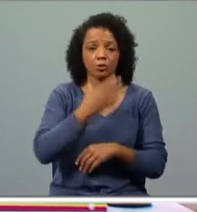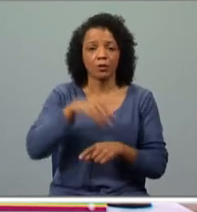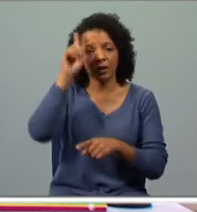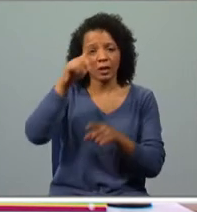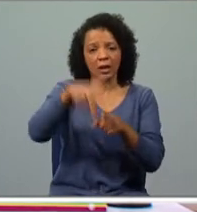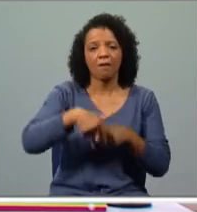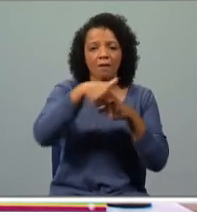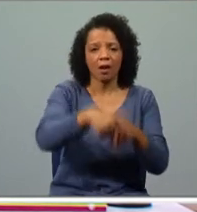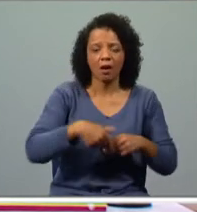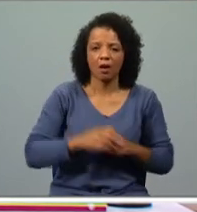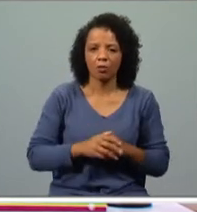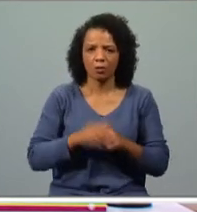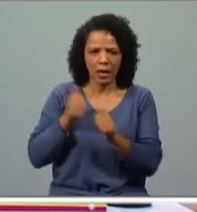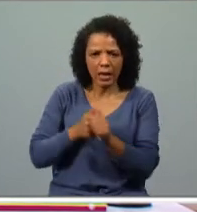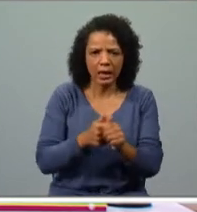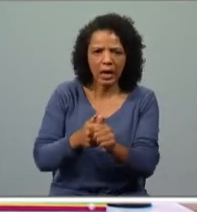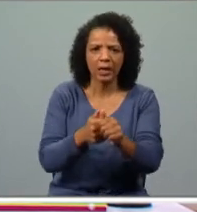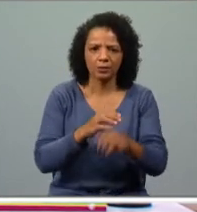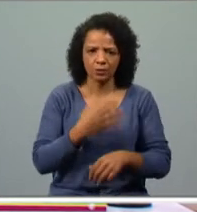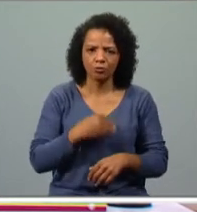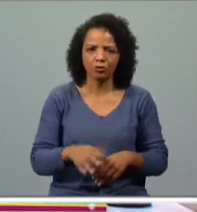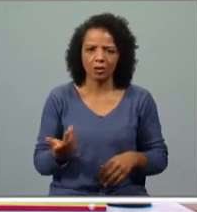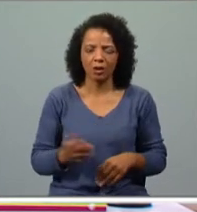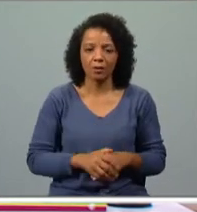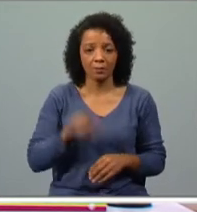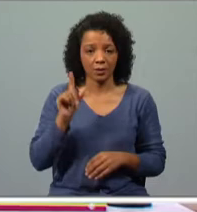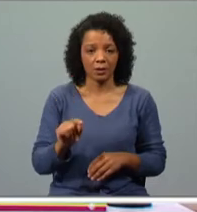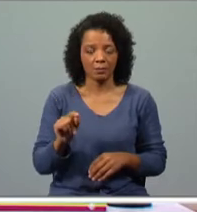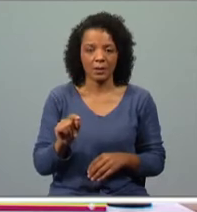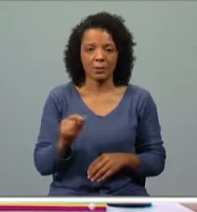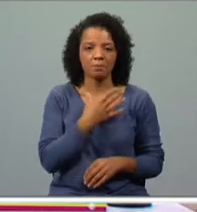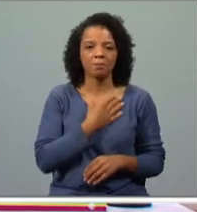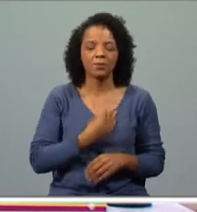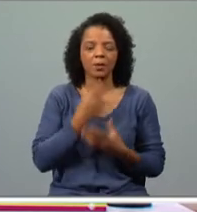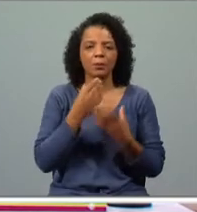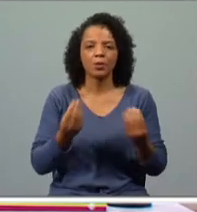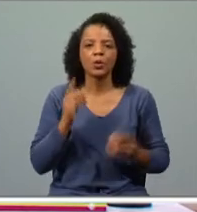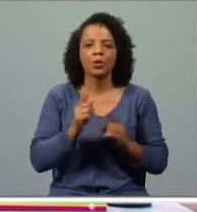cavalo Gostava de ir à caça portanto ir principalmente ele gostava muito tomar 馬 我想去打獵 所以去吧主要是他喜歡拿